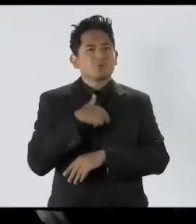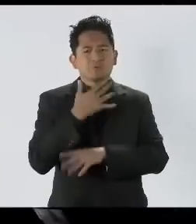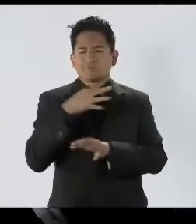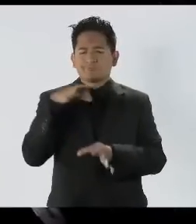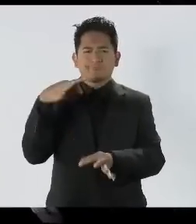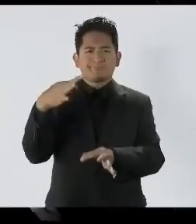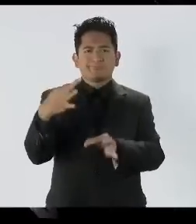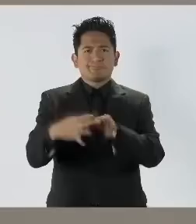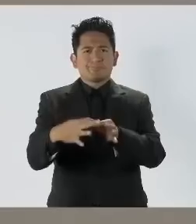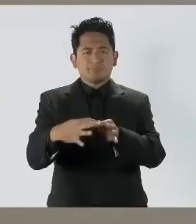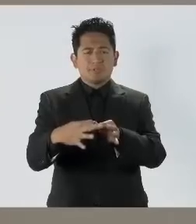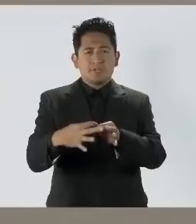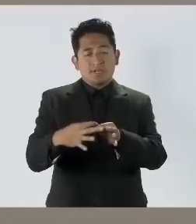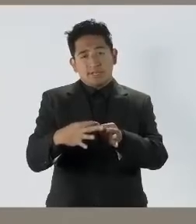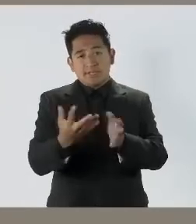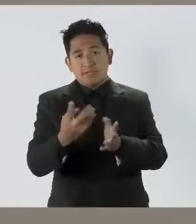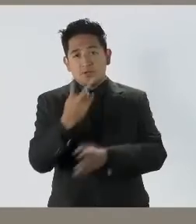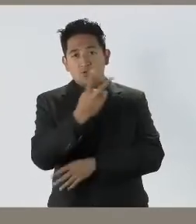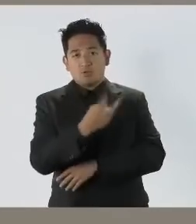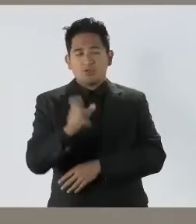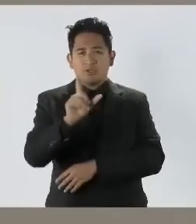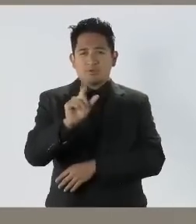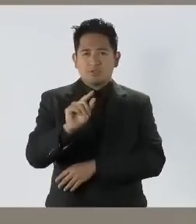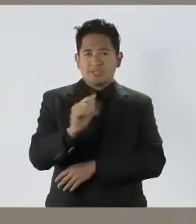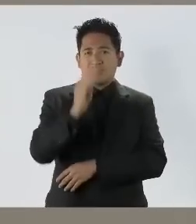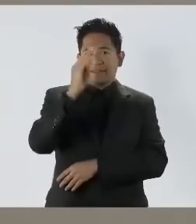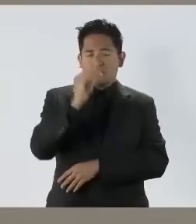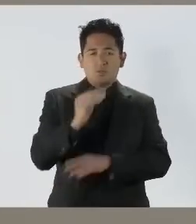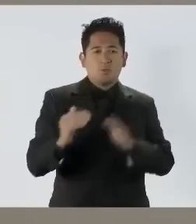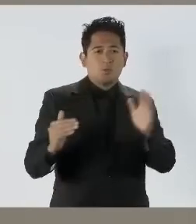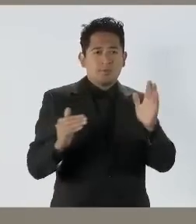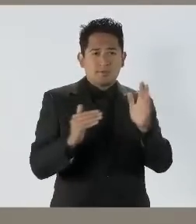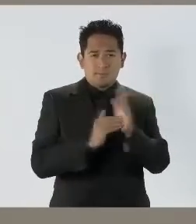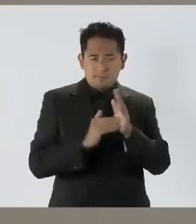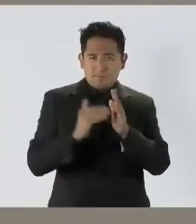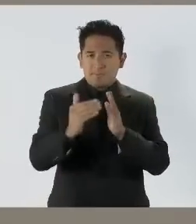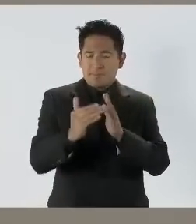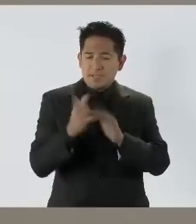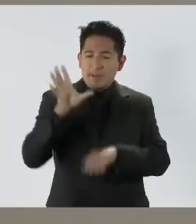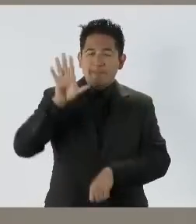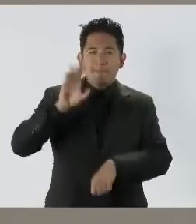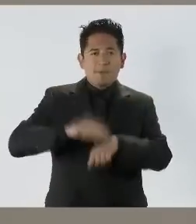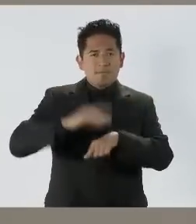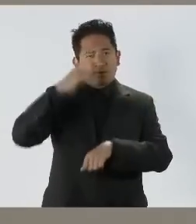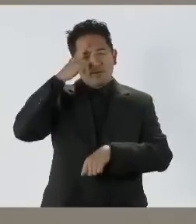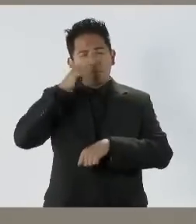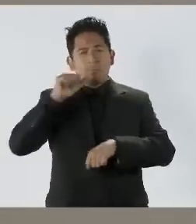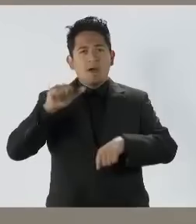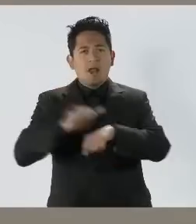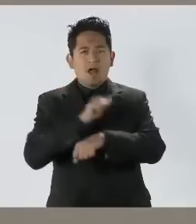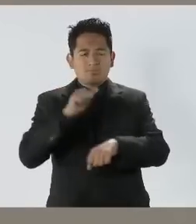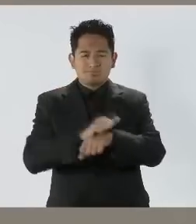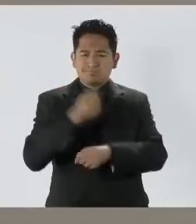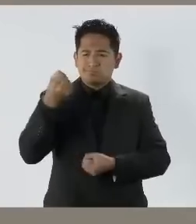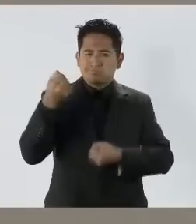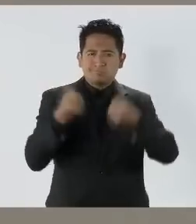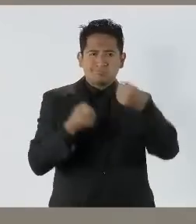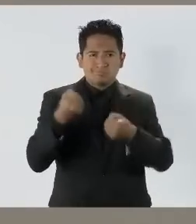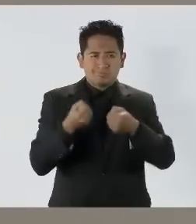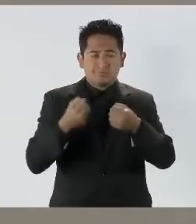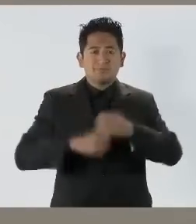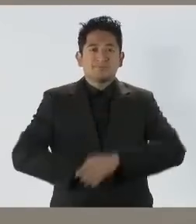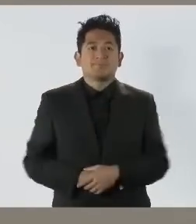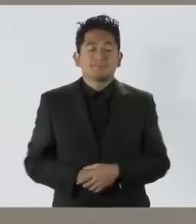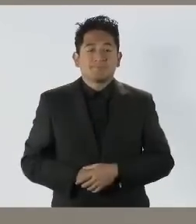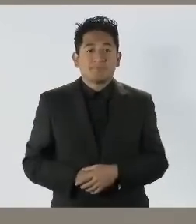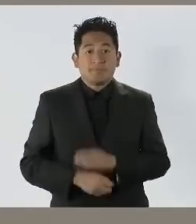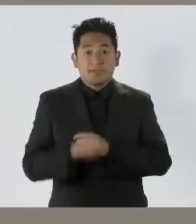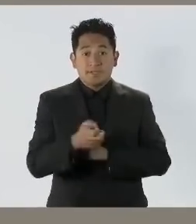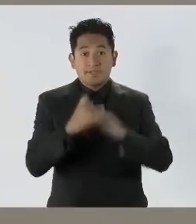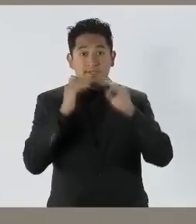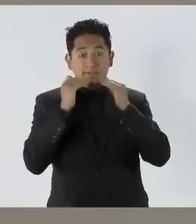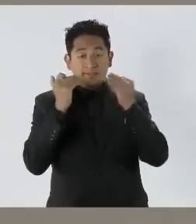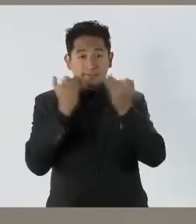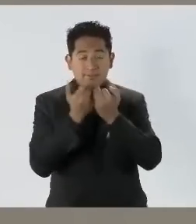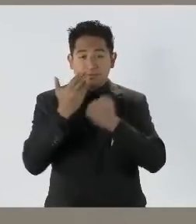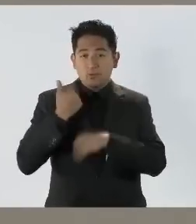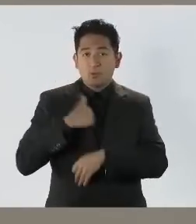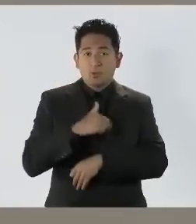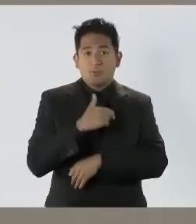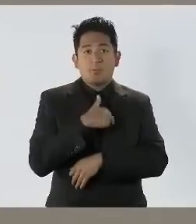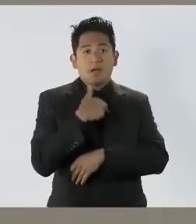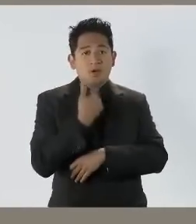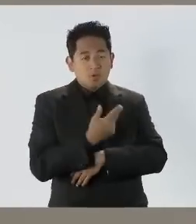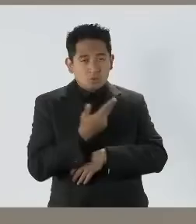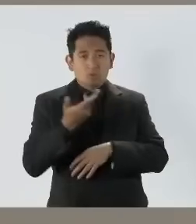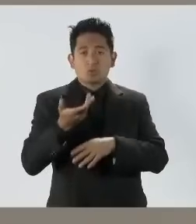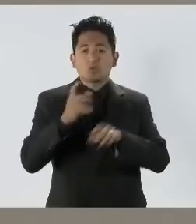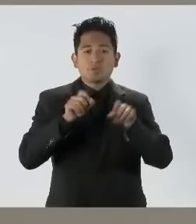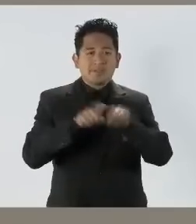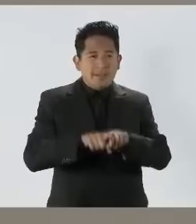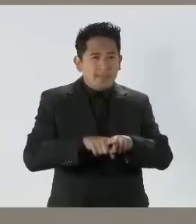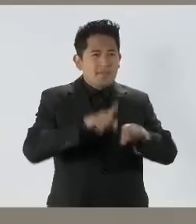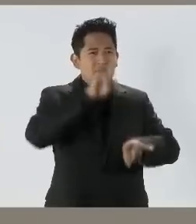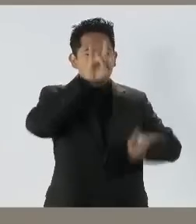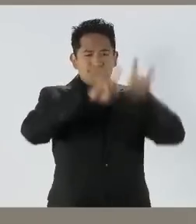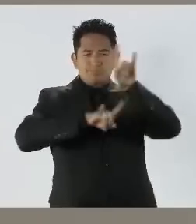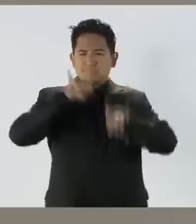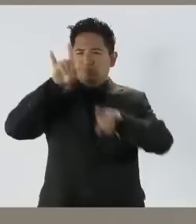279000 licencias permanentes y con ello realizamos también una campaña de sensibilización sobre